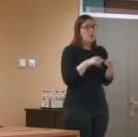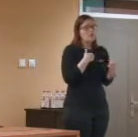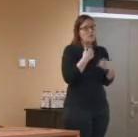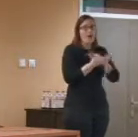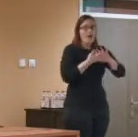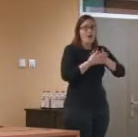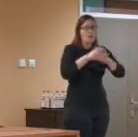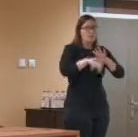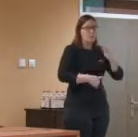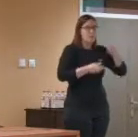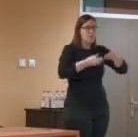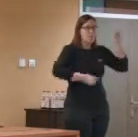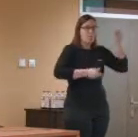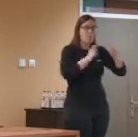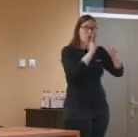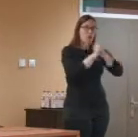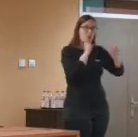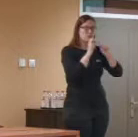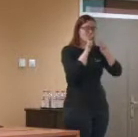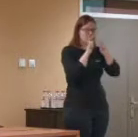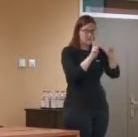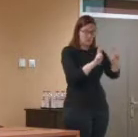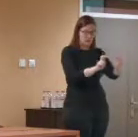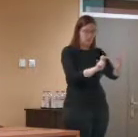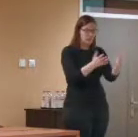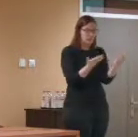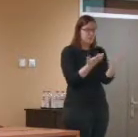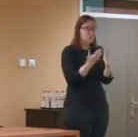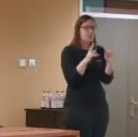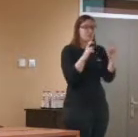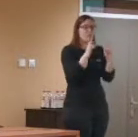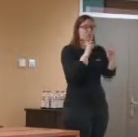lo he explicado y no se entiende demasiado bien. Yo creo que el periodismo de investigación no ha existido